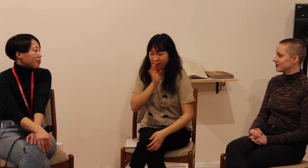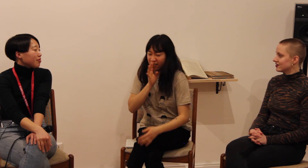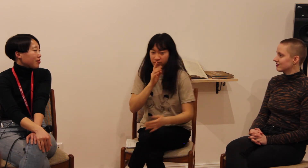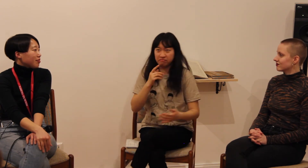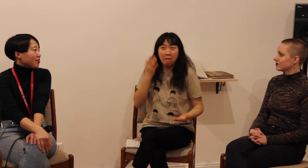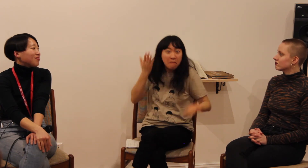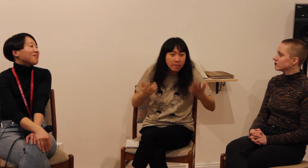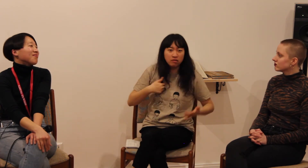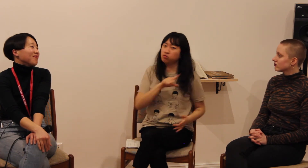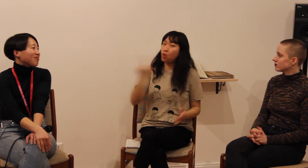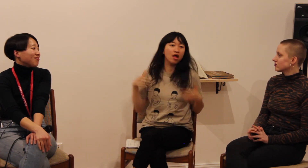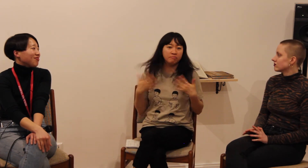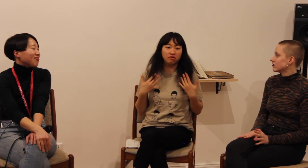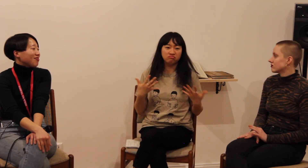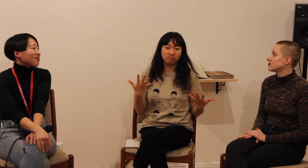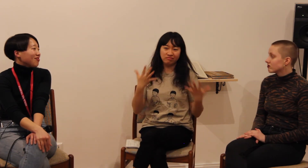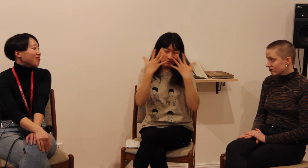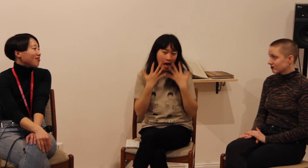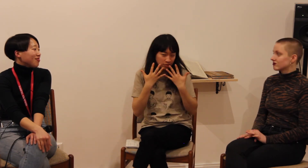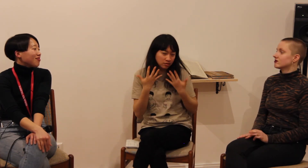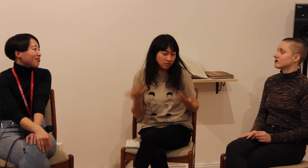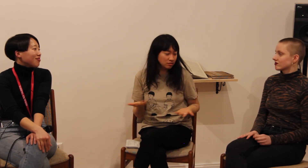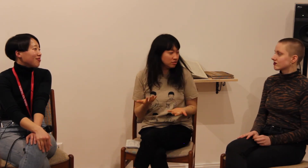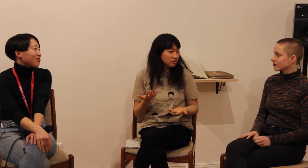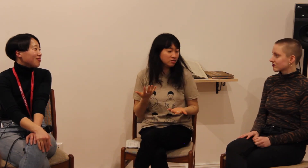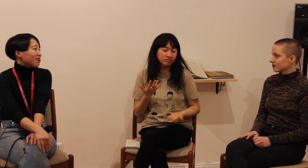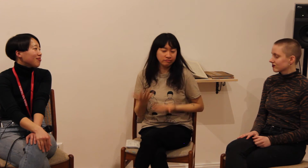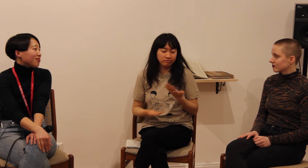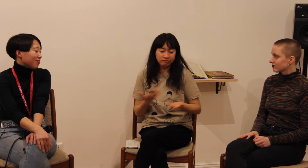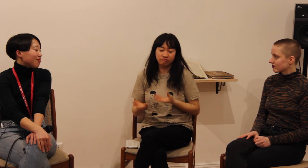Das ich nicht mehr gezwungen werde Lautsprache zu sprechen, um mit Menschen in Kontakt zu kommen.